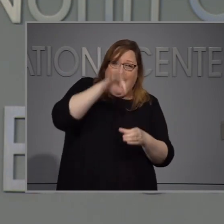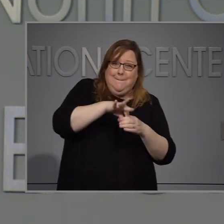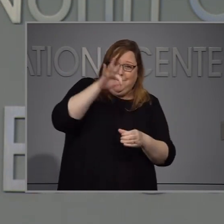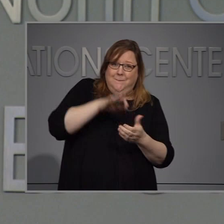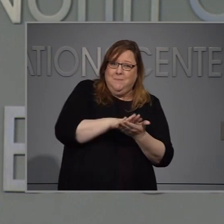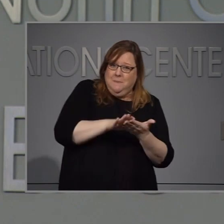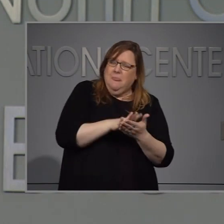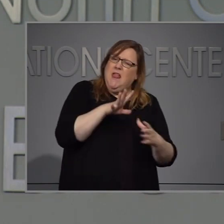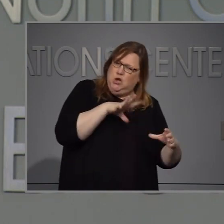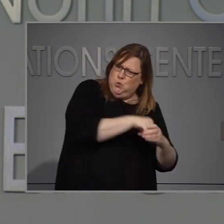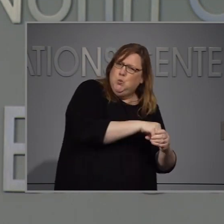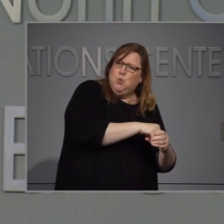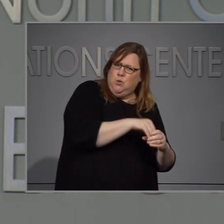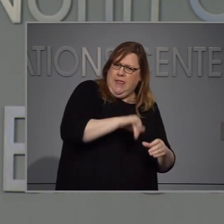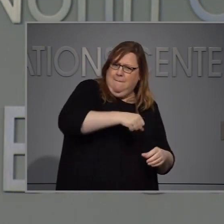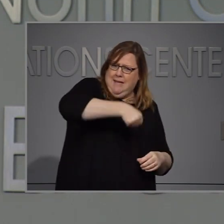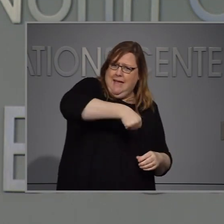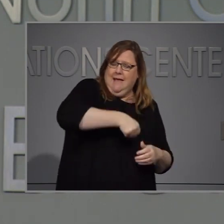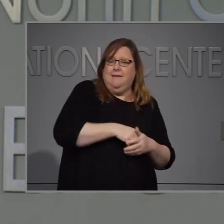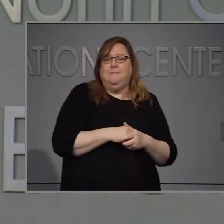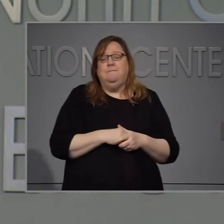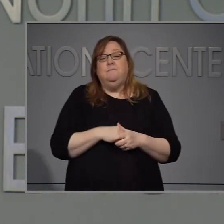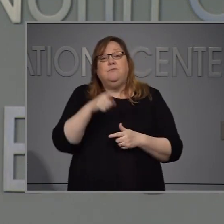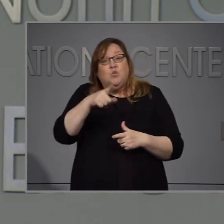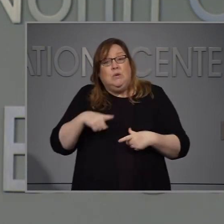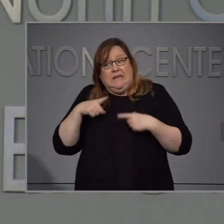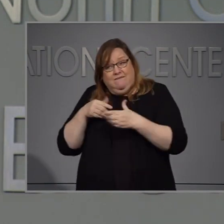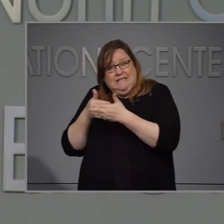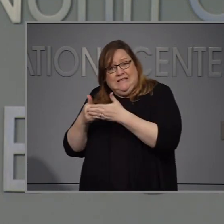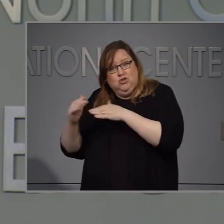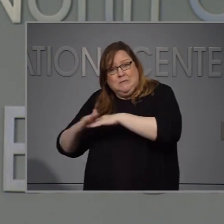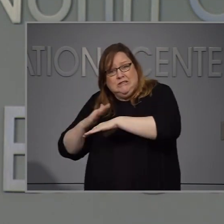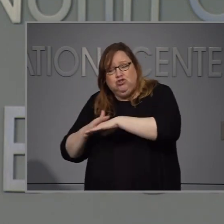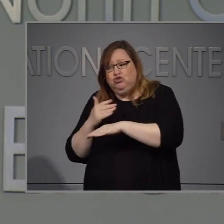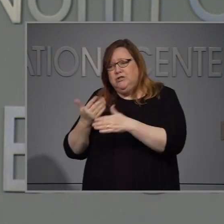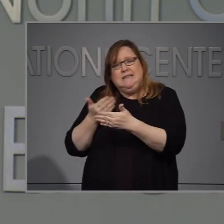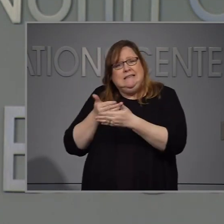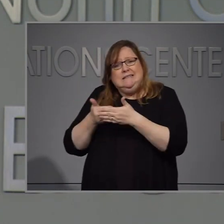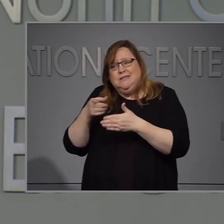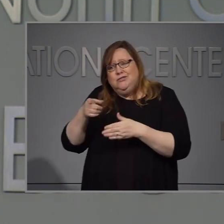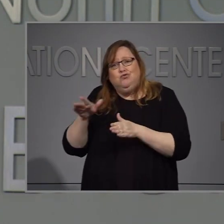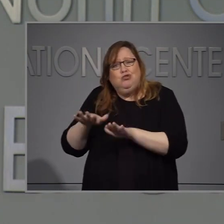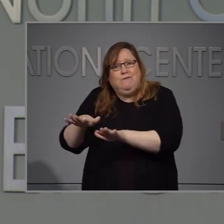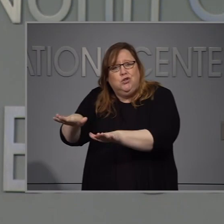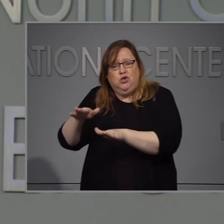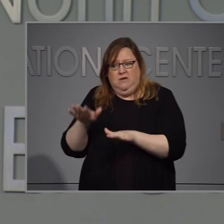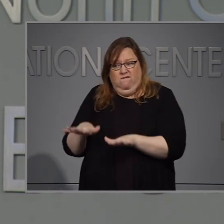y Giannis Ador y toallitas de limpieza. Si usted es un residente de área propensa